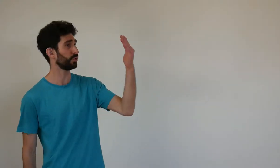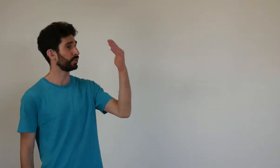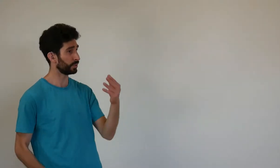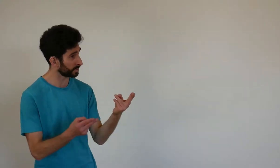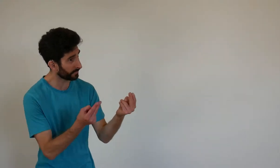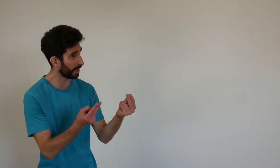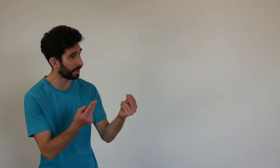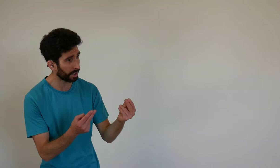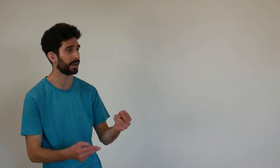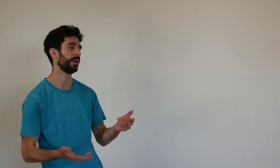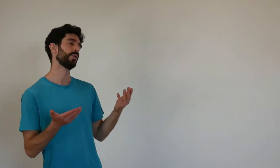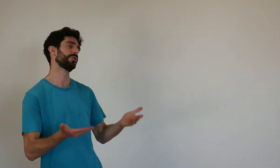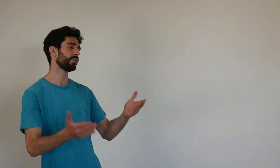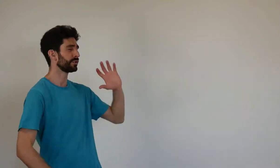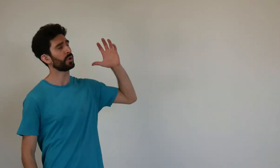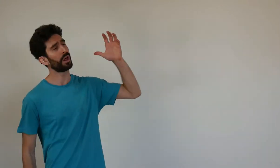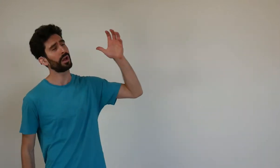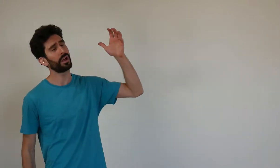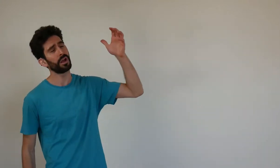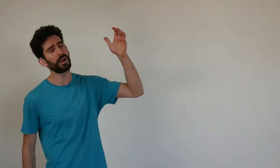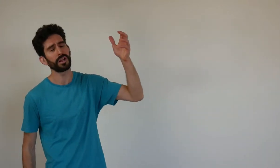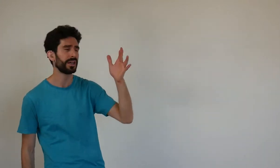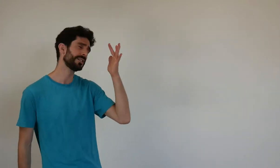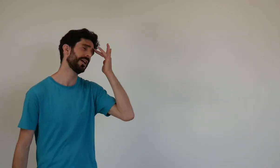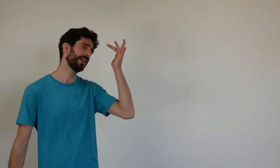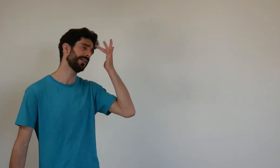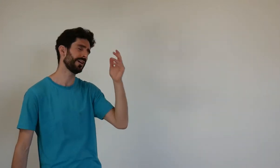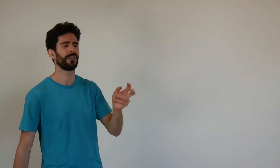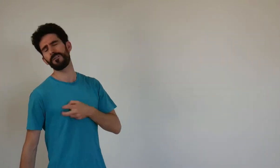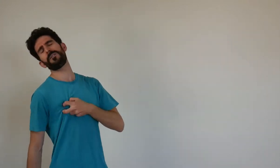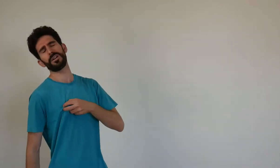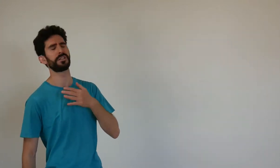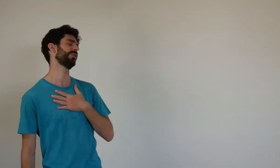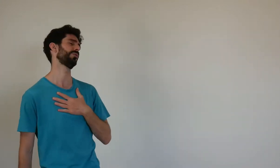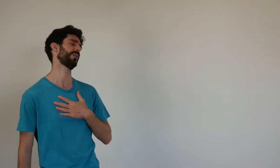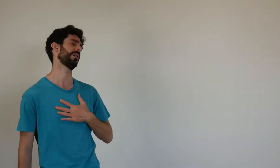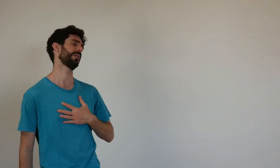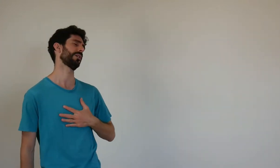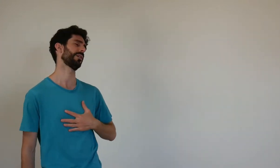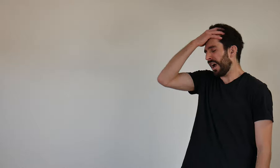Bonjour, ça va ? Aujourd'hui, il fait beau. C'est l'été enfin ! Ca fait du bien.